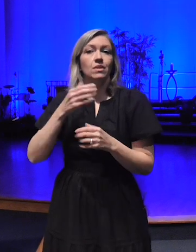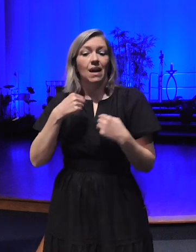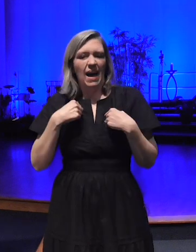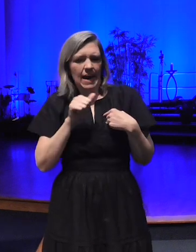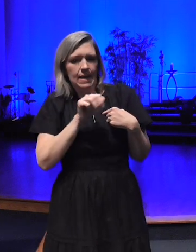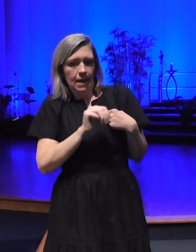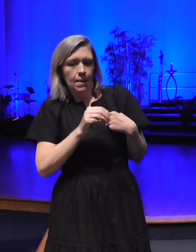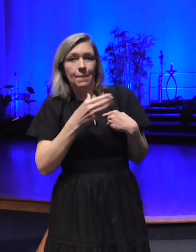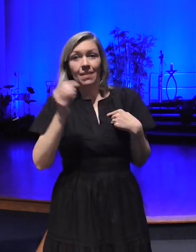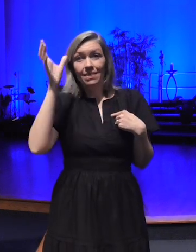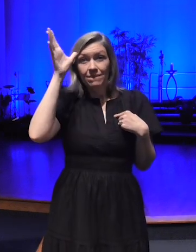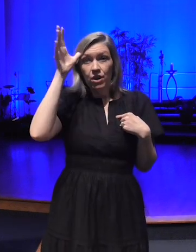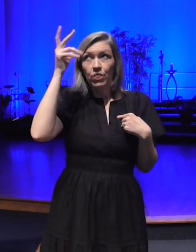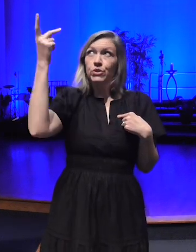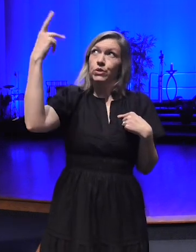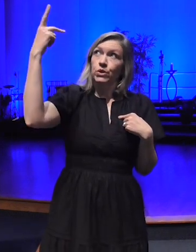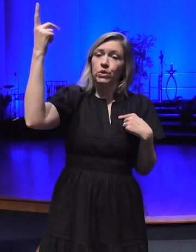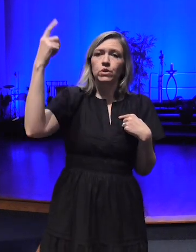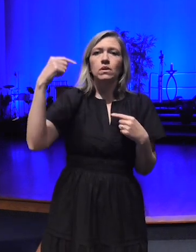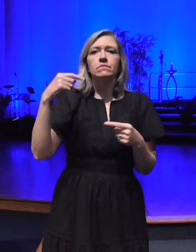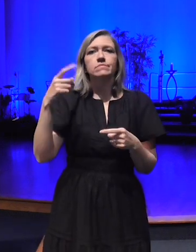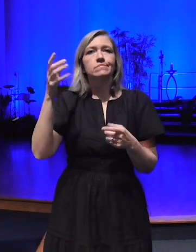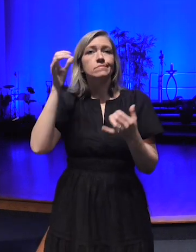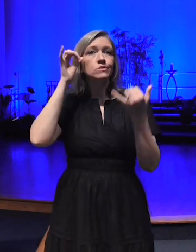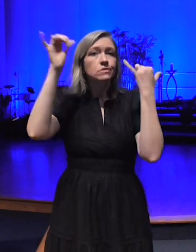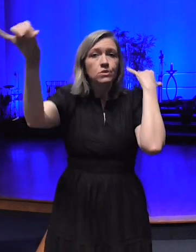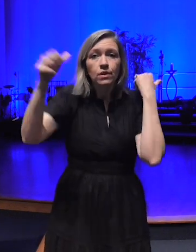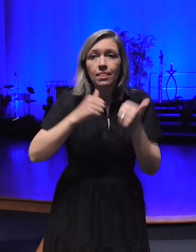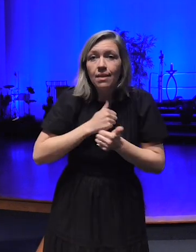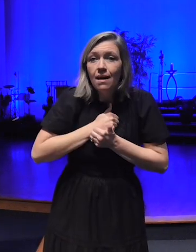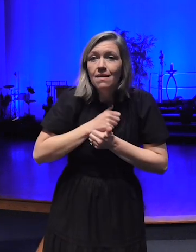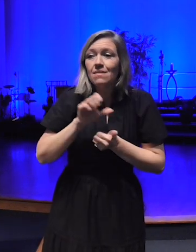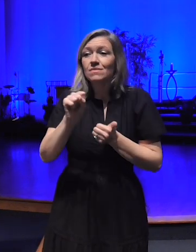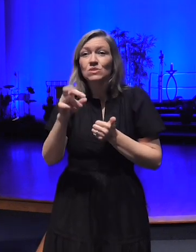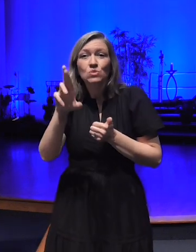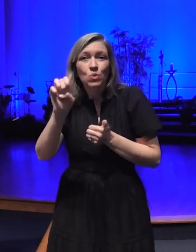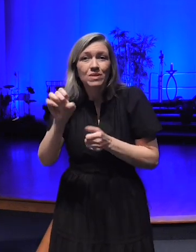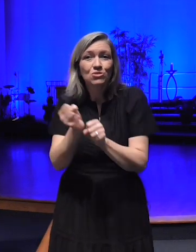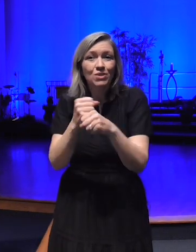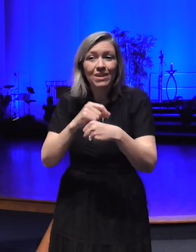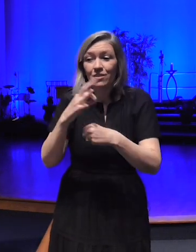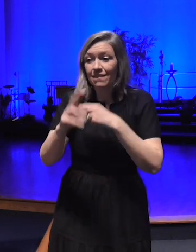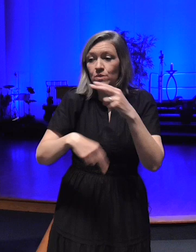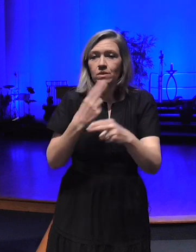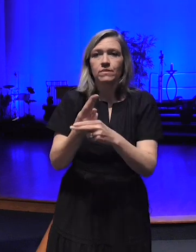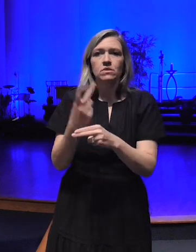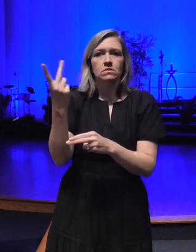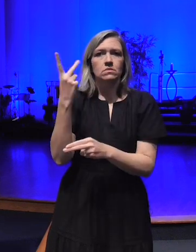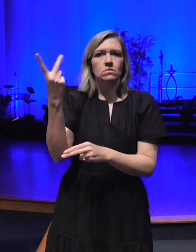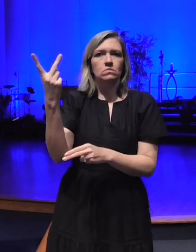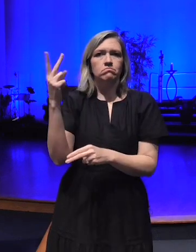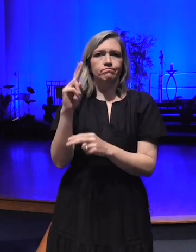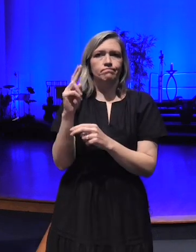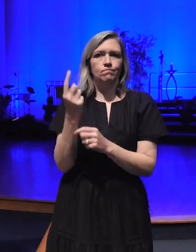Fuente todo originaria, el amor eterno y la Energía creativa de este universo, uno y las cosas que he